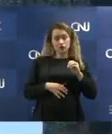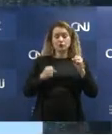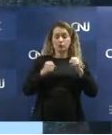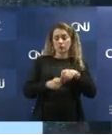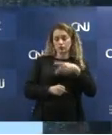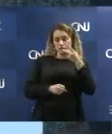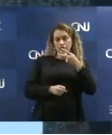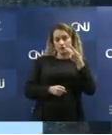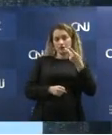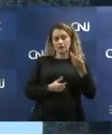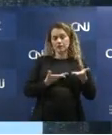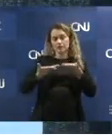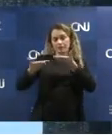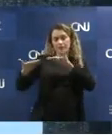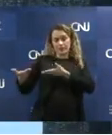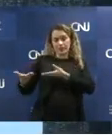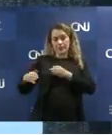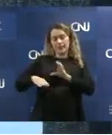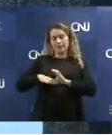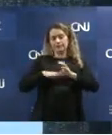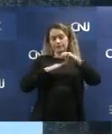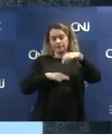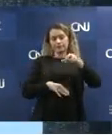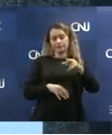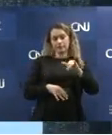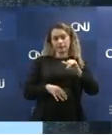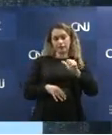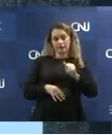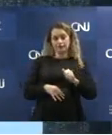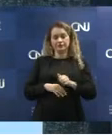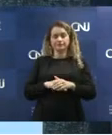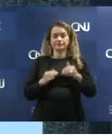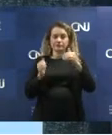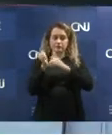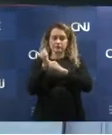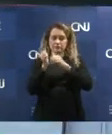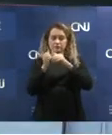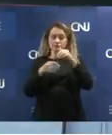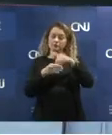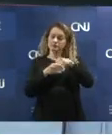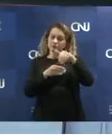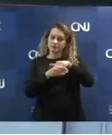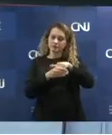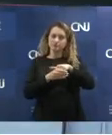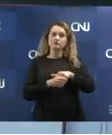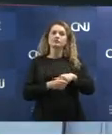conselheira Maria Thereza de Assis Moura, para o ato. Eu cumprimento inicialmente os ilustres